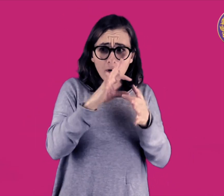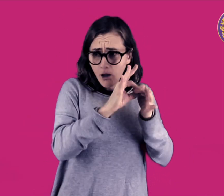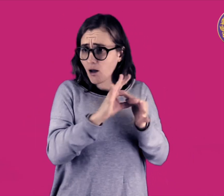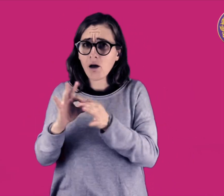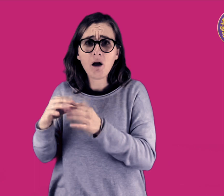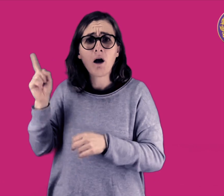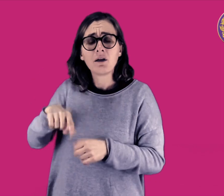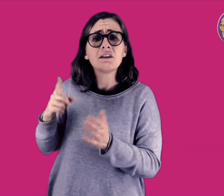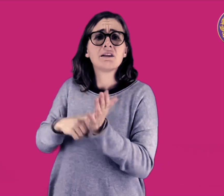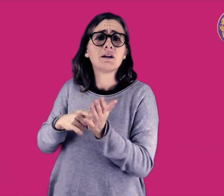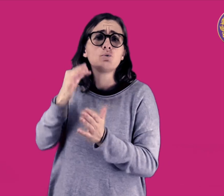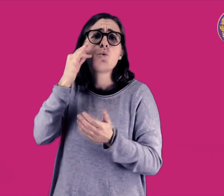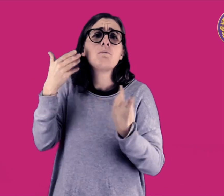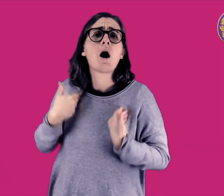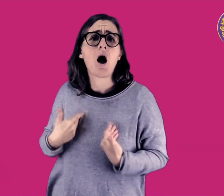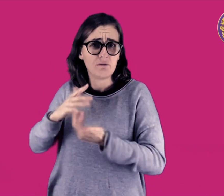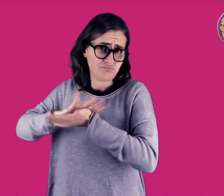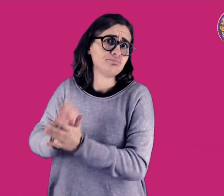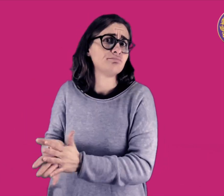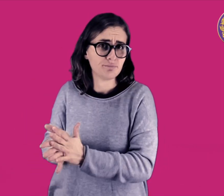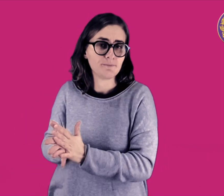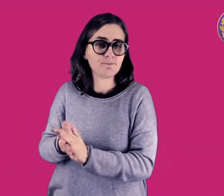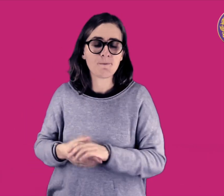su una delle più devastanti violazioni dei diritti umani.